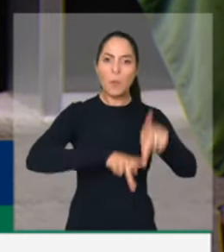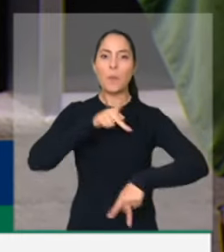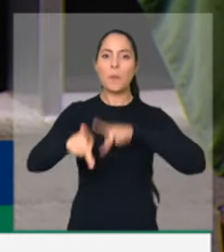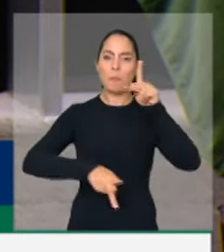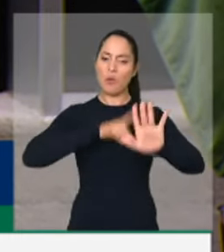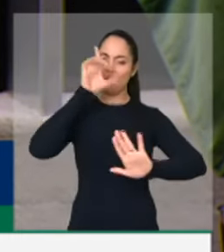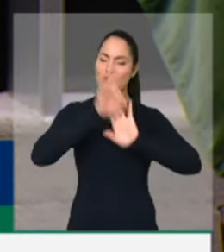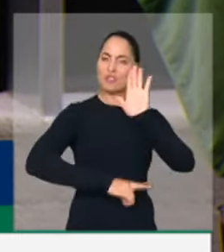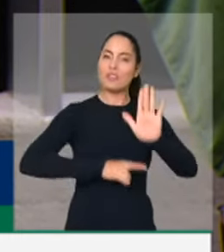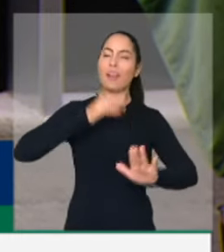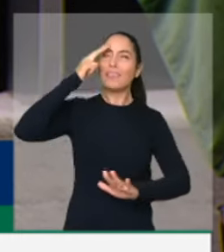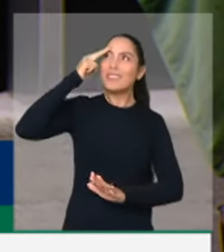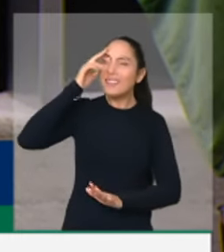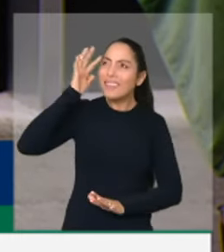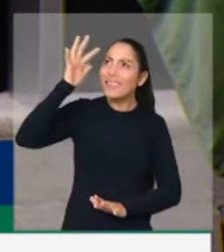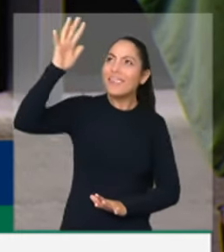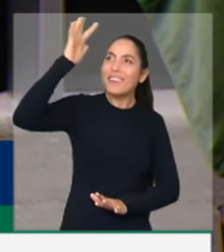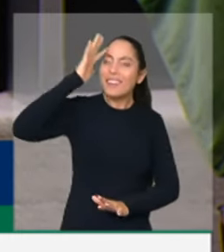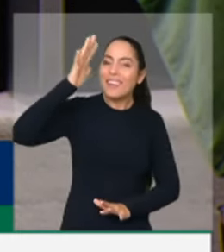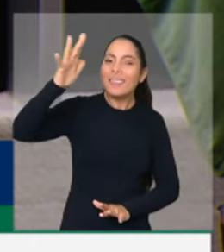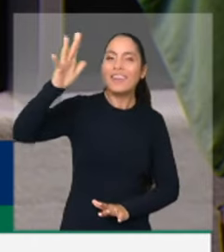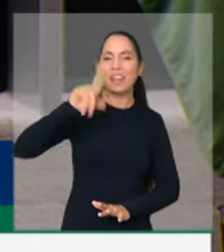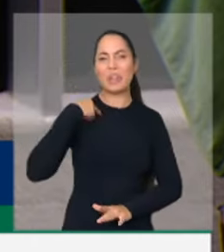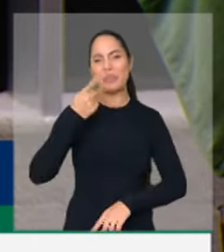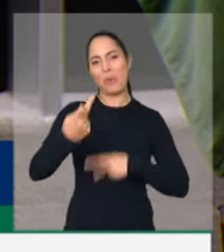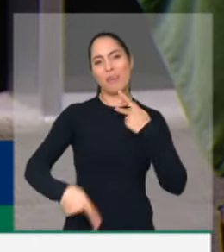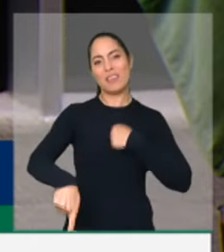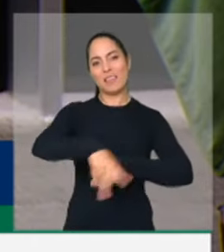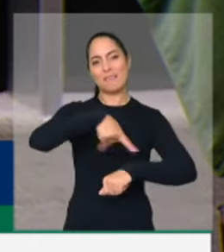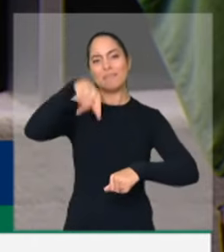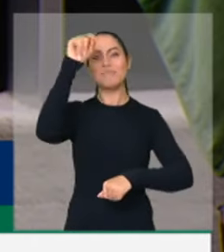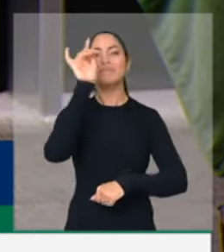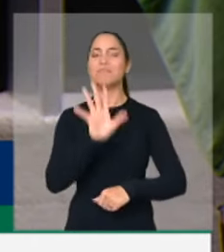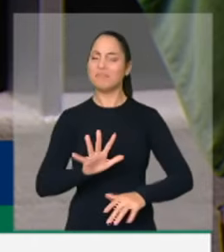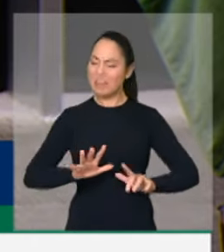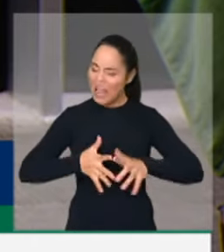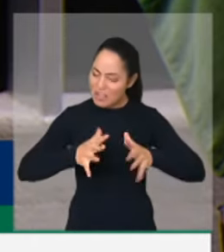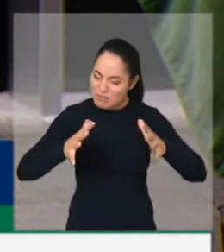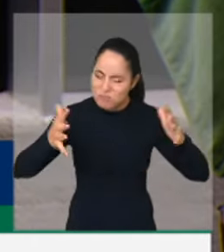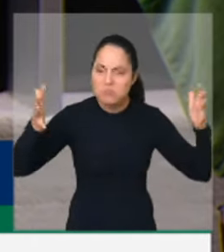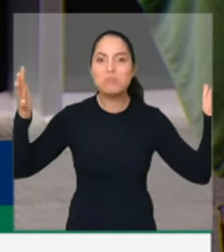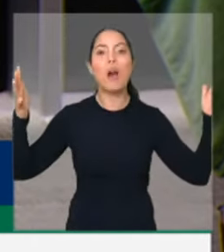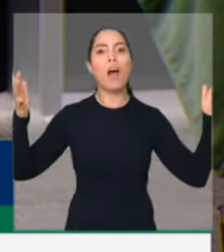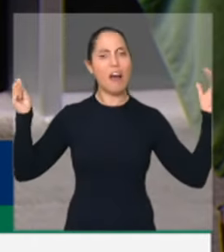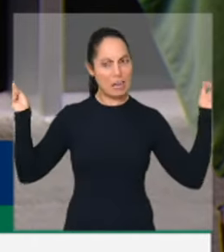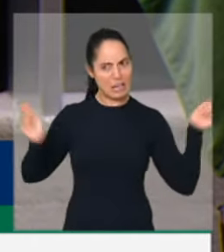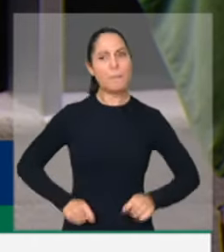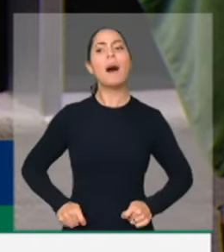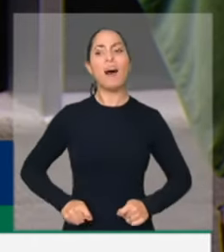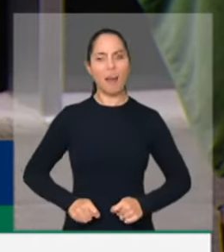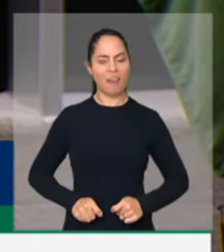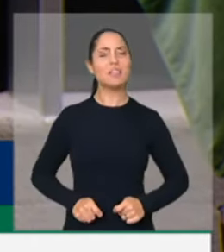UM GRANDE PAÍS COM CAPACIDADE DE, SIM, COLOCARMOS É FRENTE-- [SOA A CAMPAINHA]. DAS NOSSAS CRISES E VENCÊ